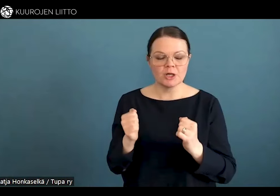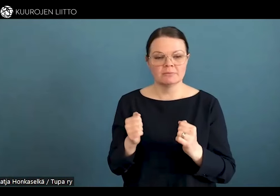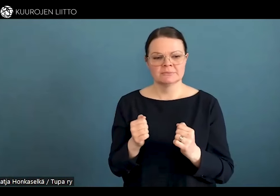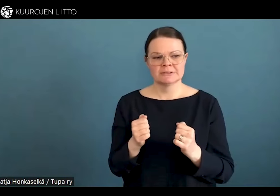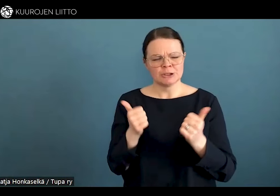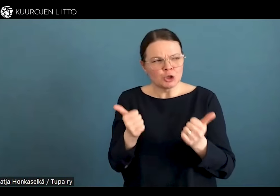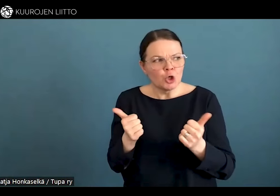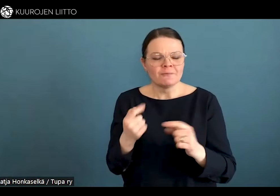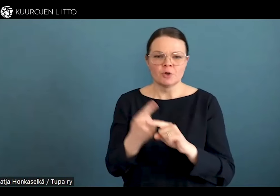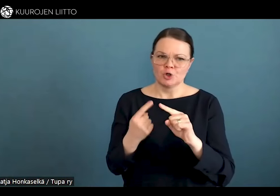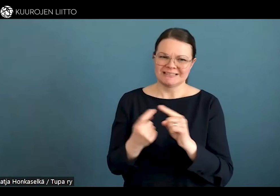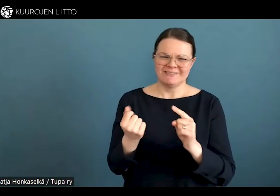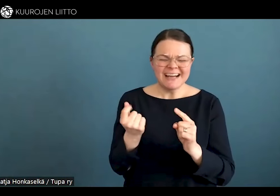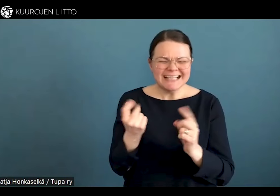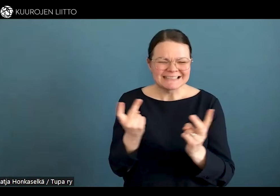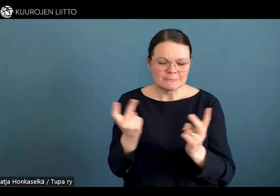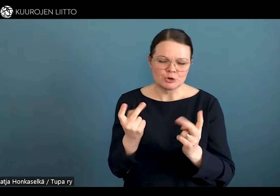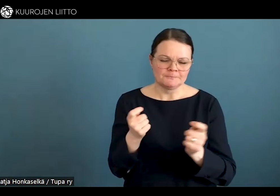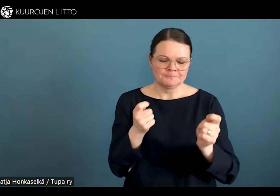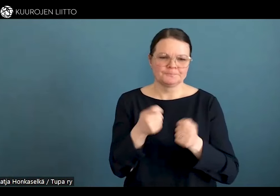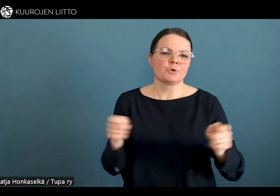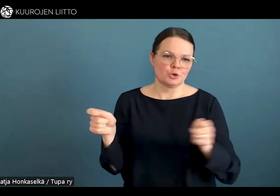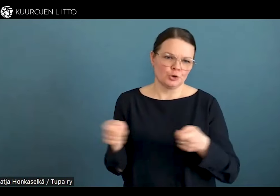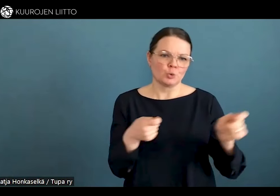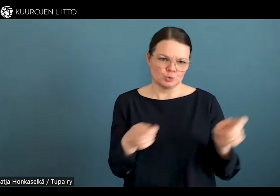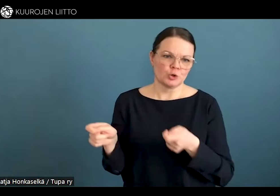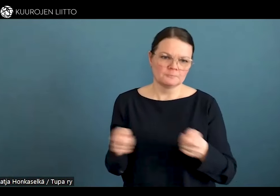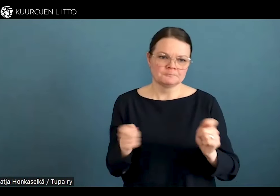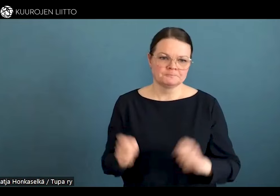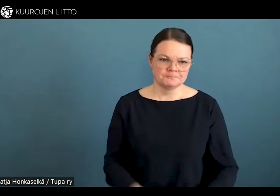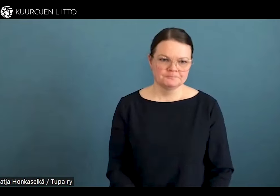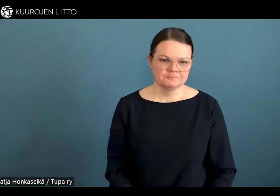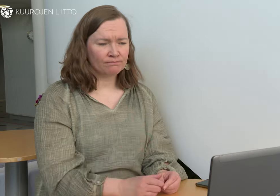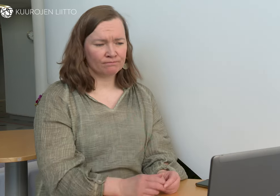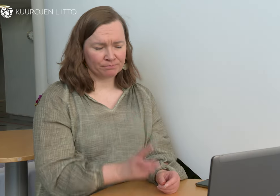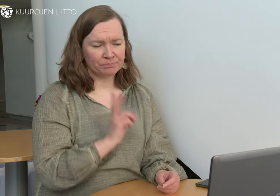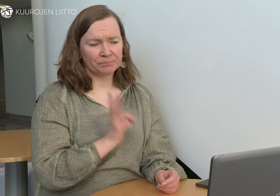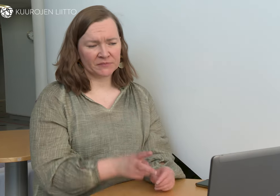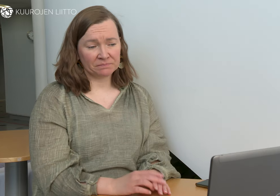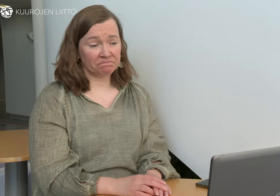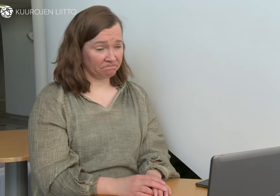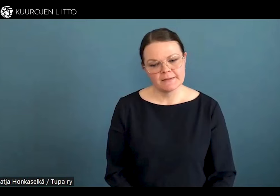mutta toivoisimme niihin hieman joustovaraa. Aivan.